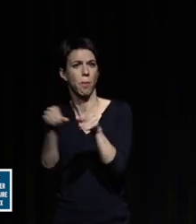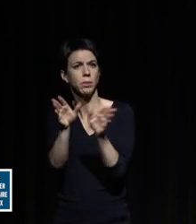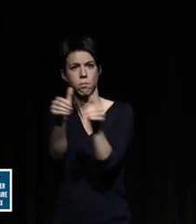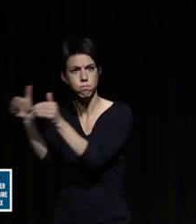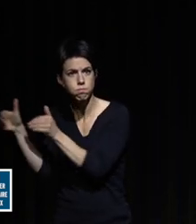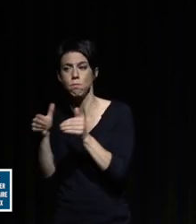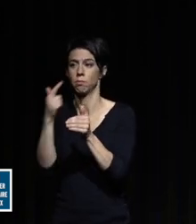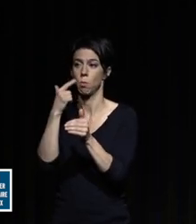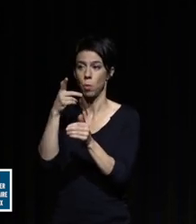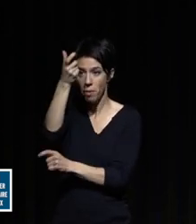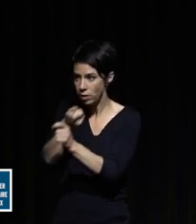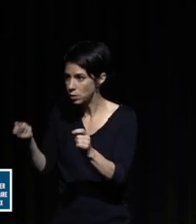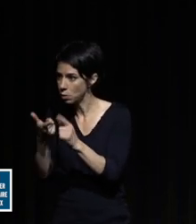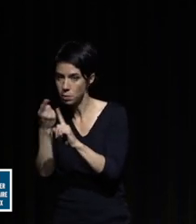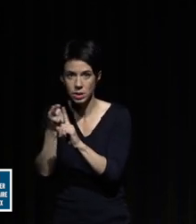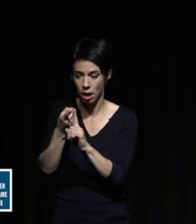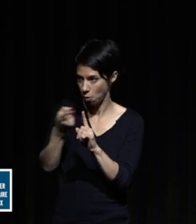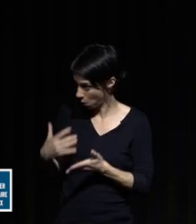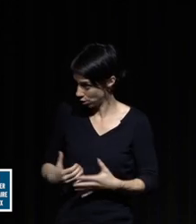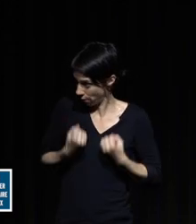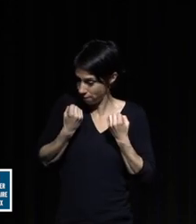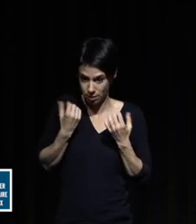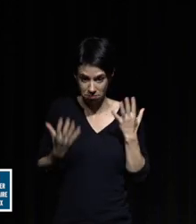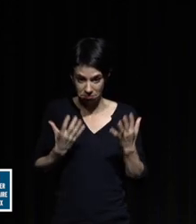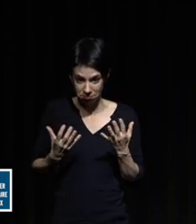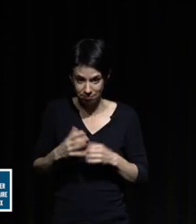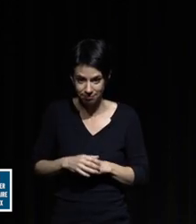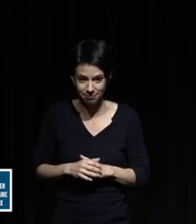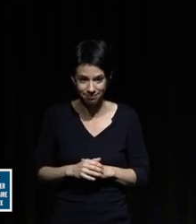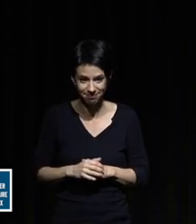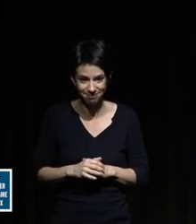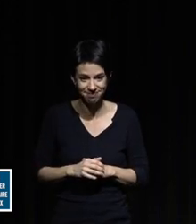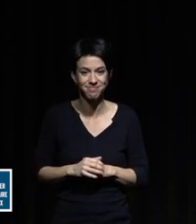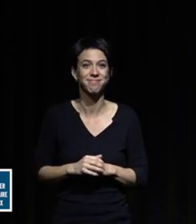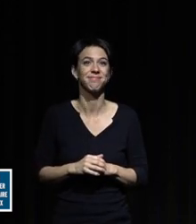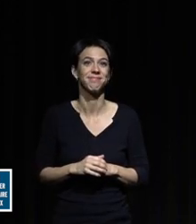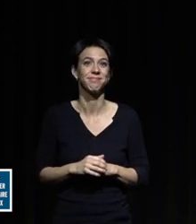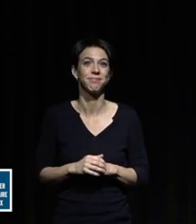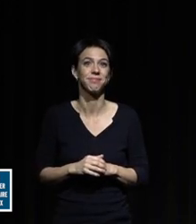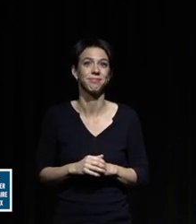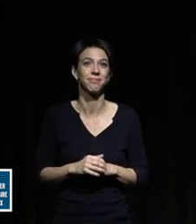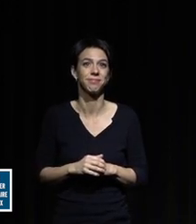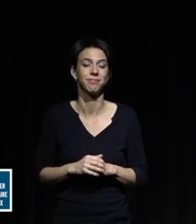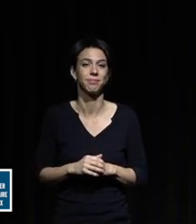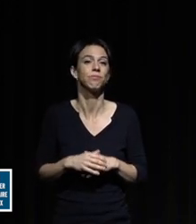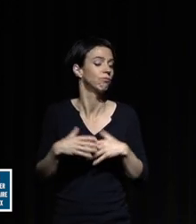la fertilité que ça peut être des classifications hi-fi et donc on va pas on va partir sur la prise